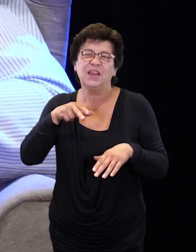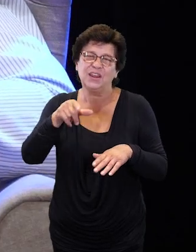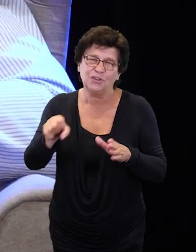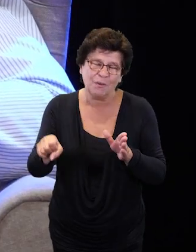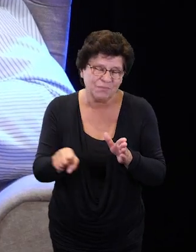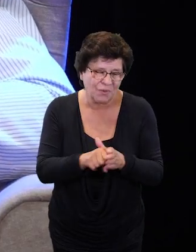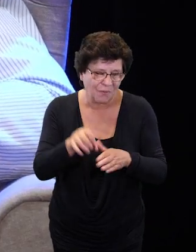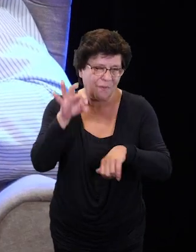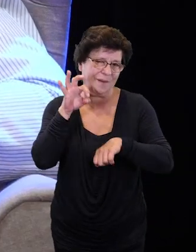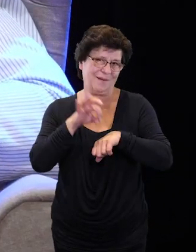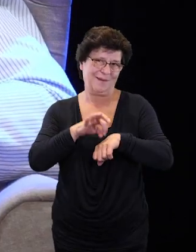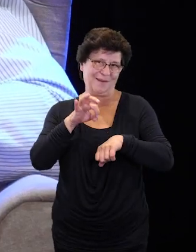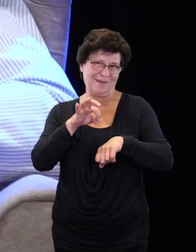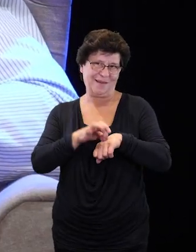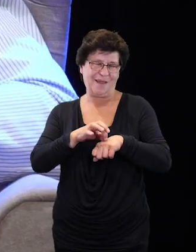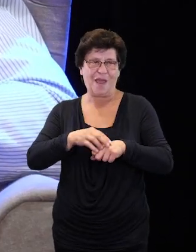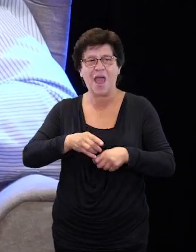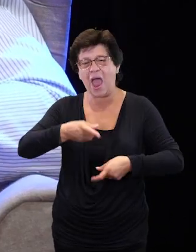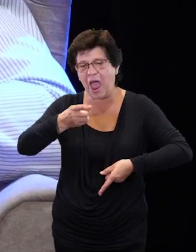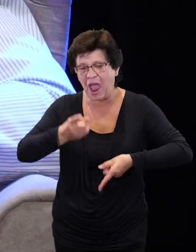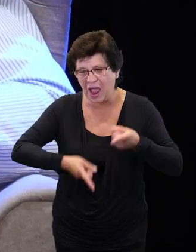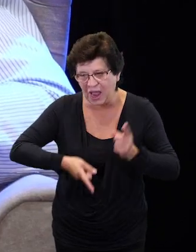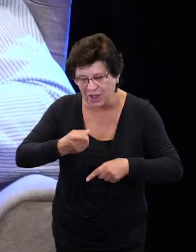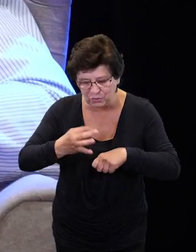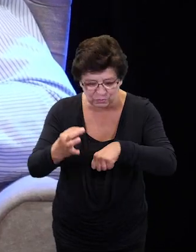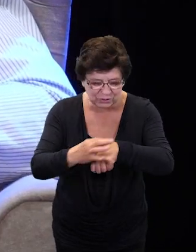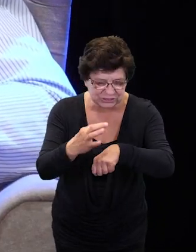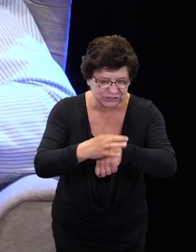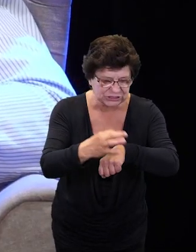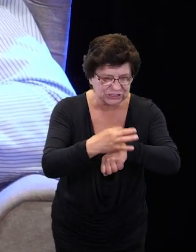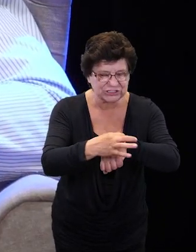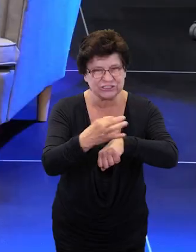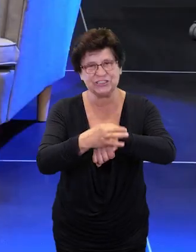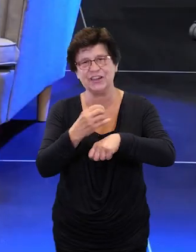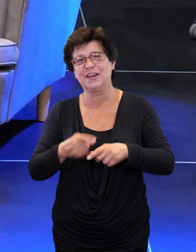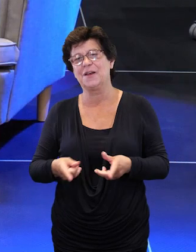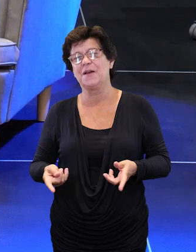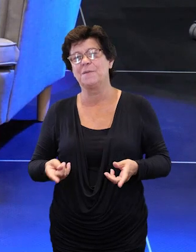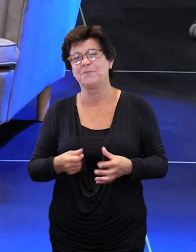też chirurg ich szyje, absolutnie, nie wymyślają tu niczego innego.